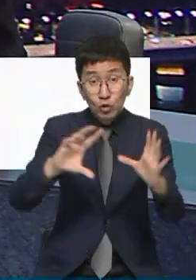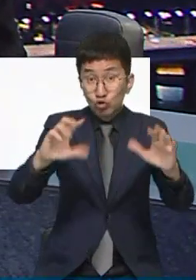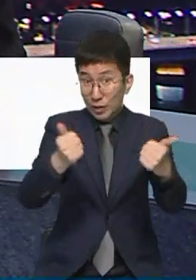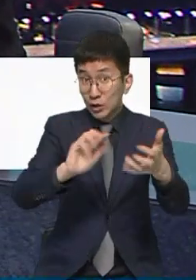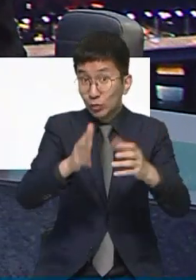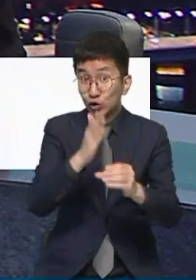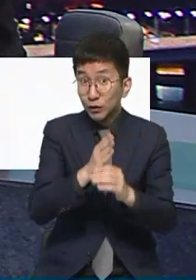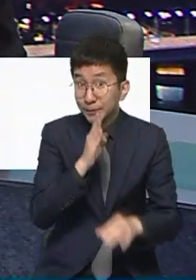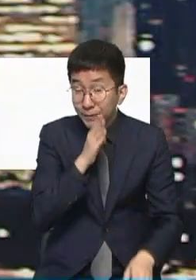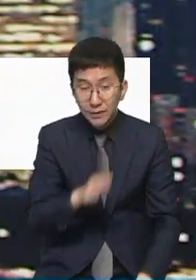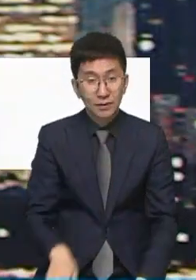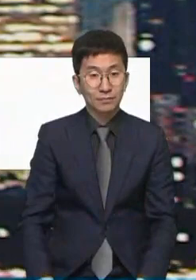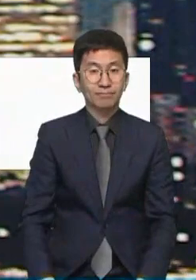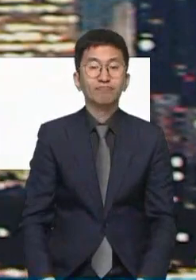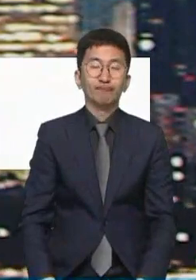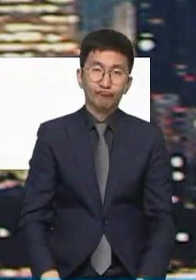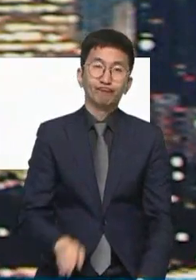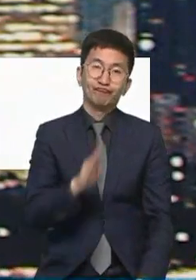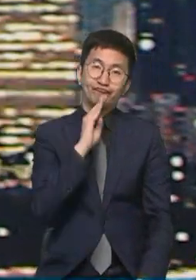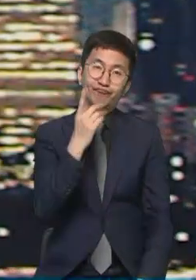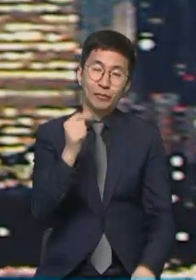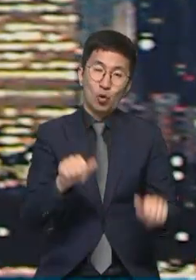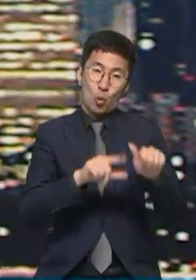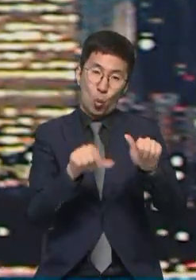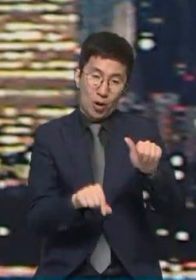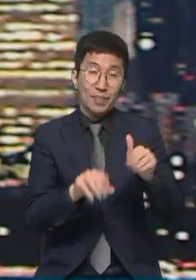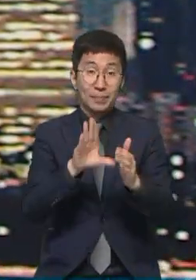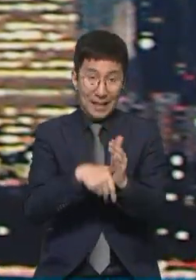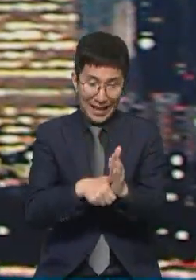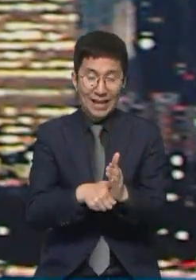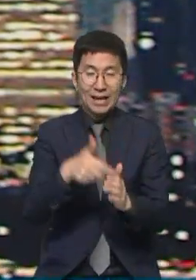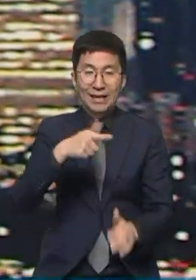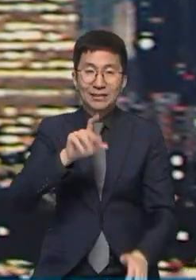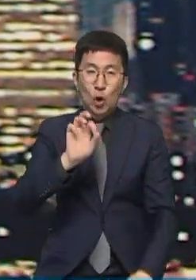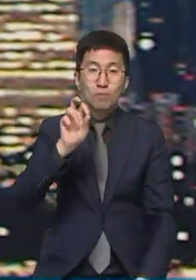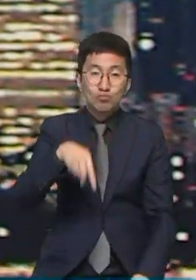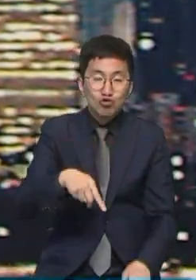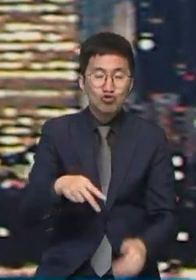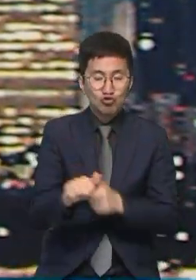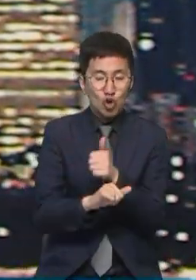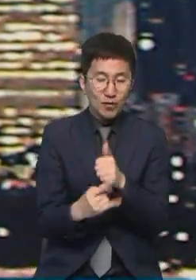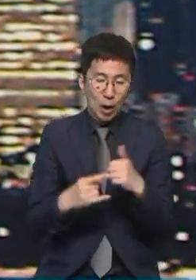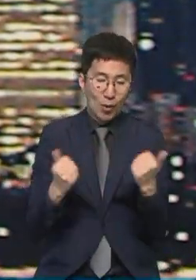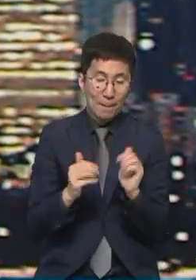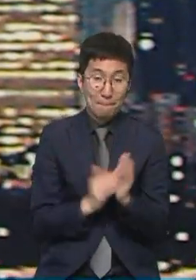지난 달 초에 국회 정무위원회를 통과했습니다. 가상자산 관련 규제가 드디어 첫 발을 뗀